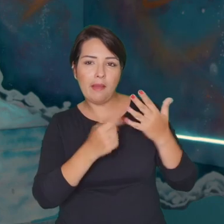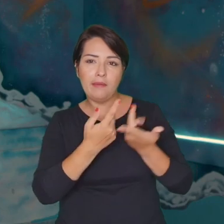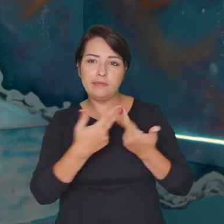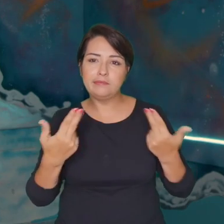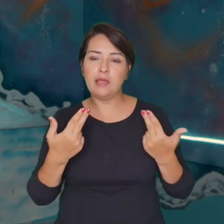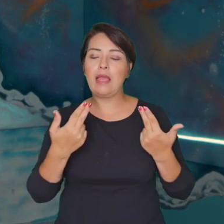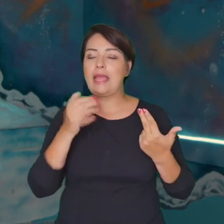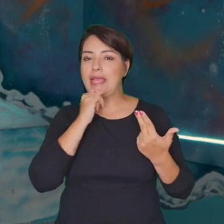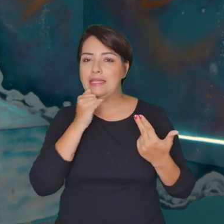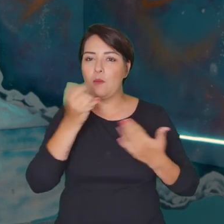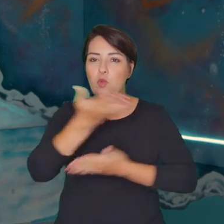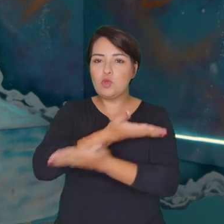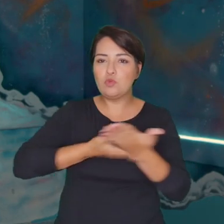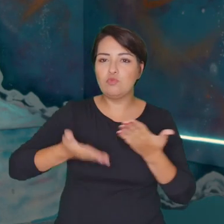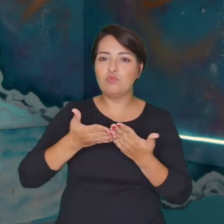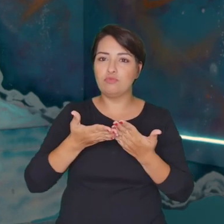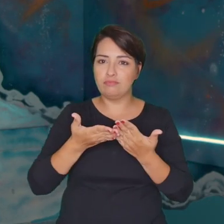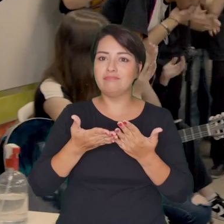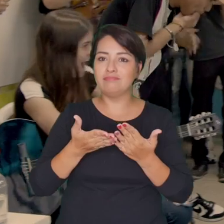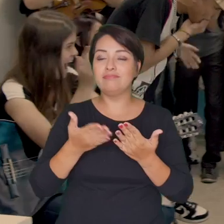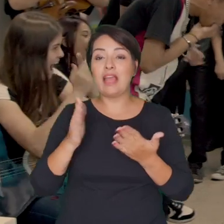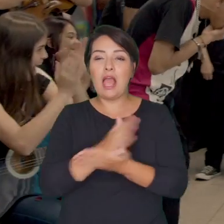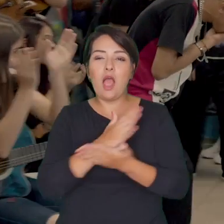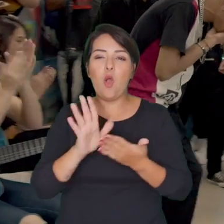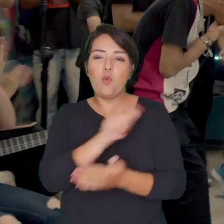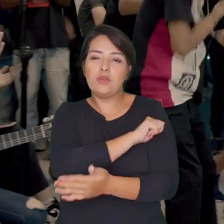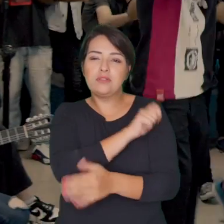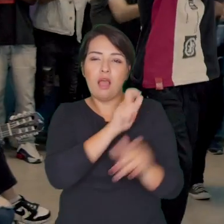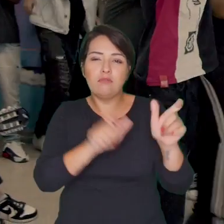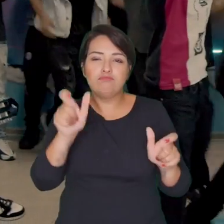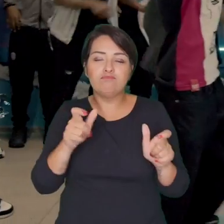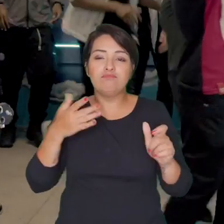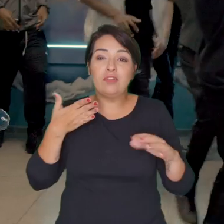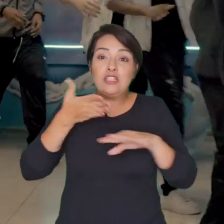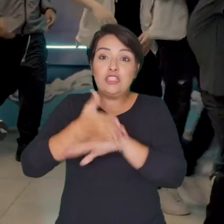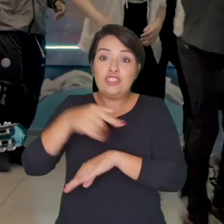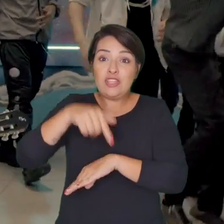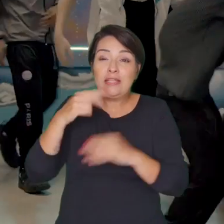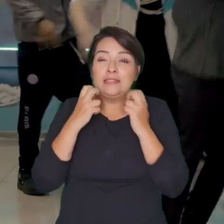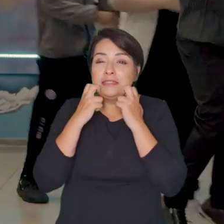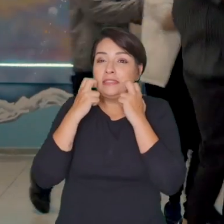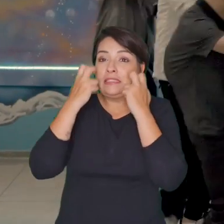como sociabilização. Alguns alunos que chegam aqui tímidos, têm vergonha de interagir, de conversar.